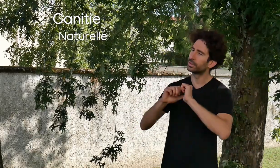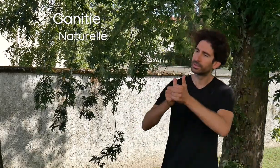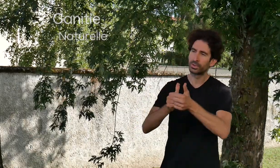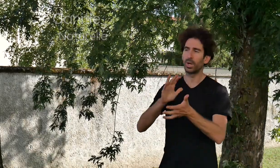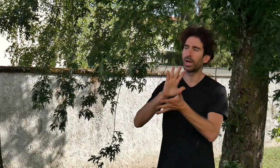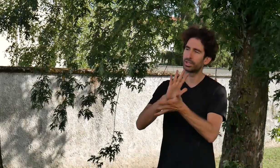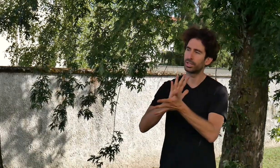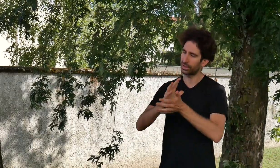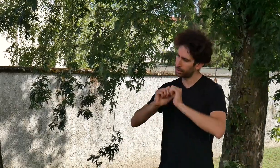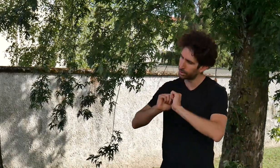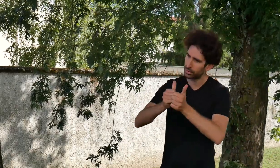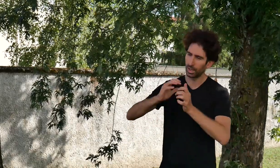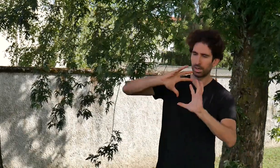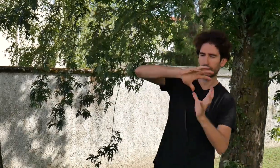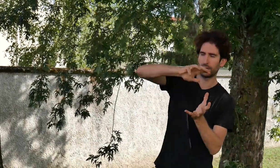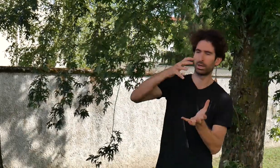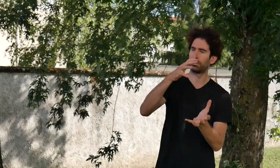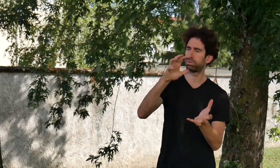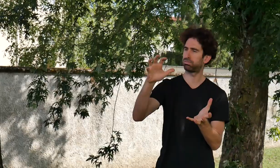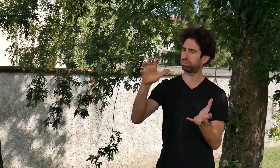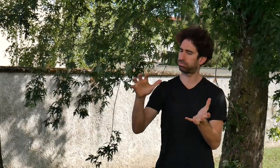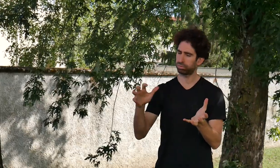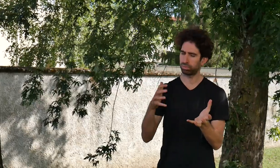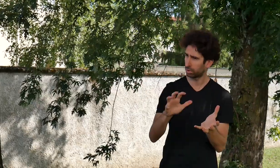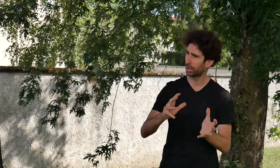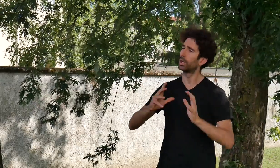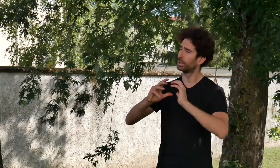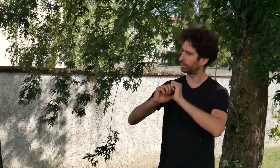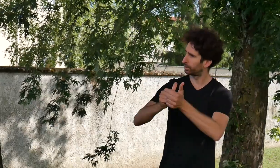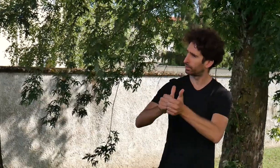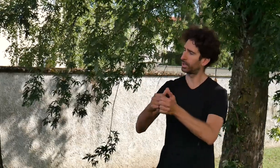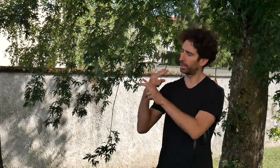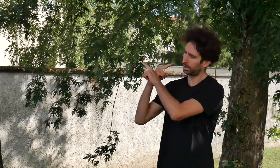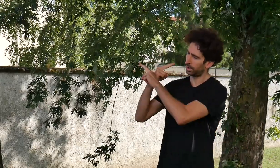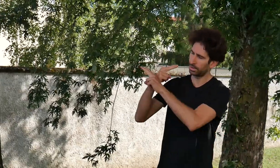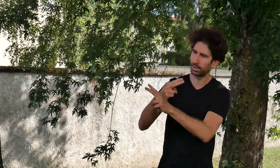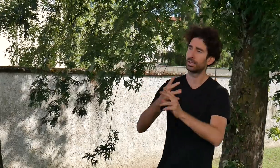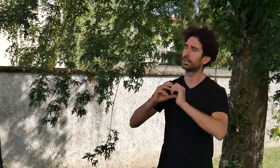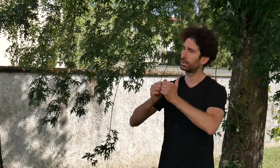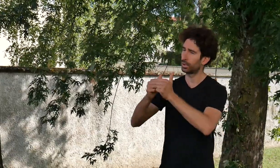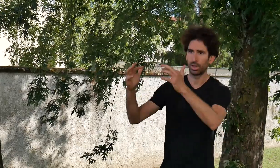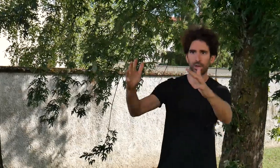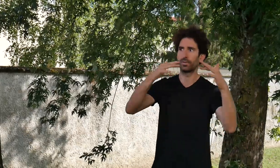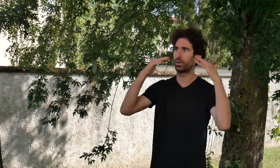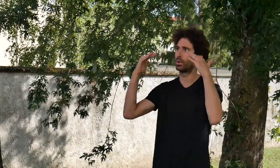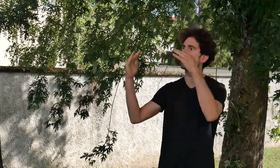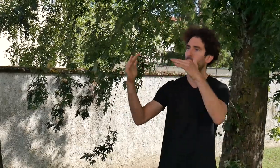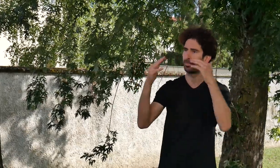Elle dépend de l'âge, de l'ethnie, de l'hérédité et de l'environnement.